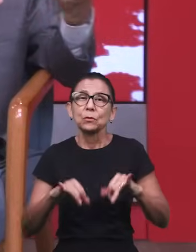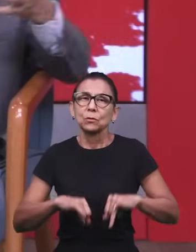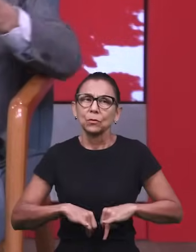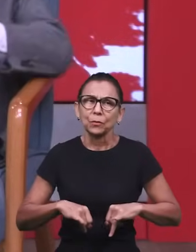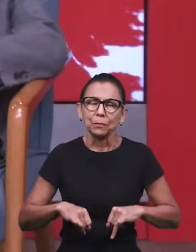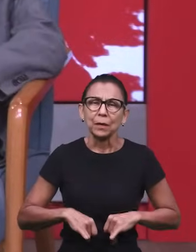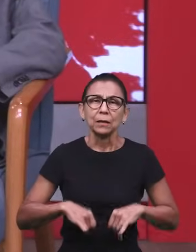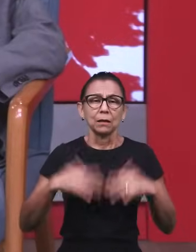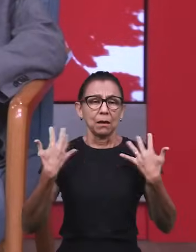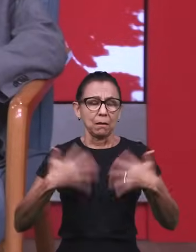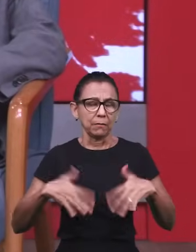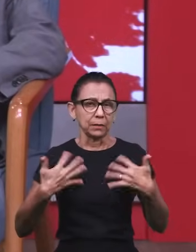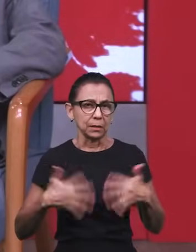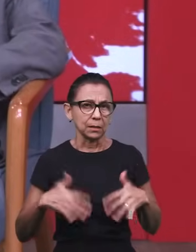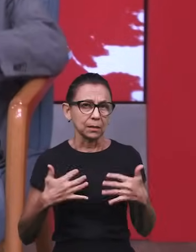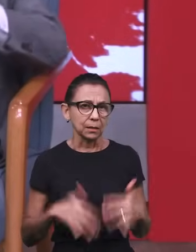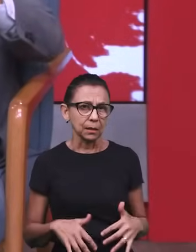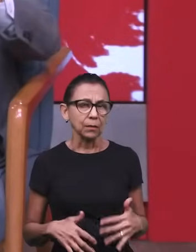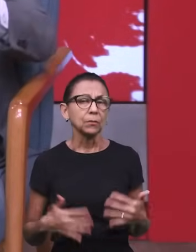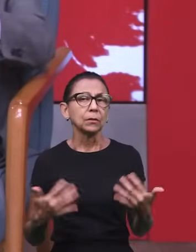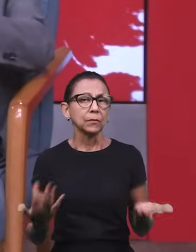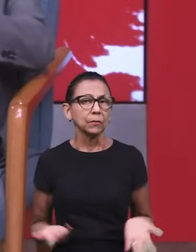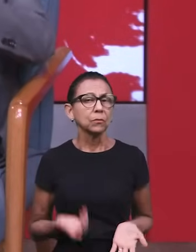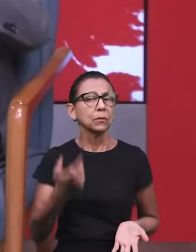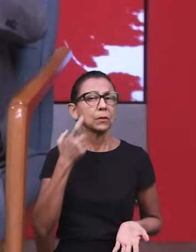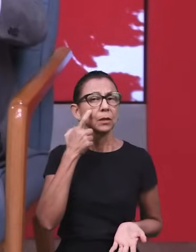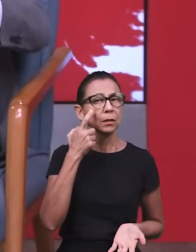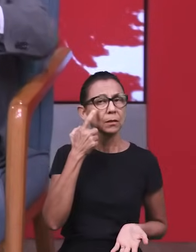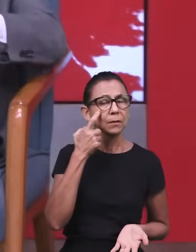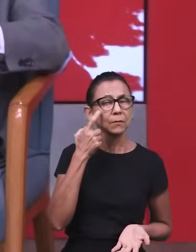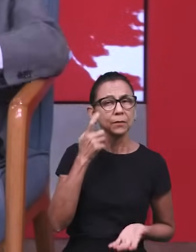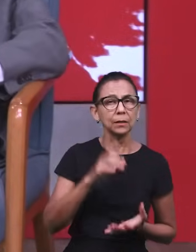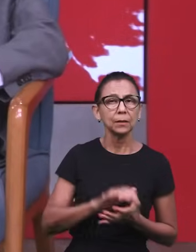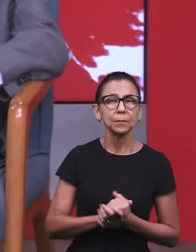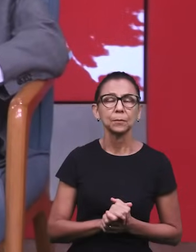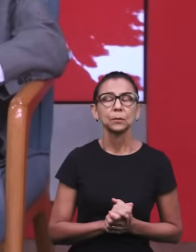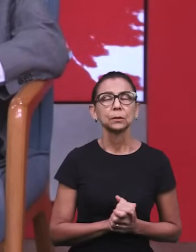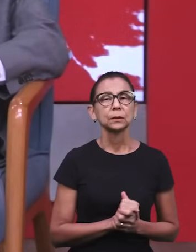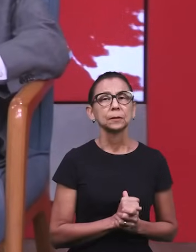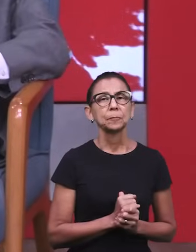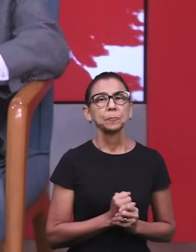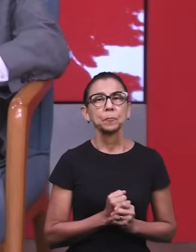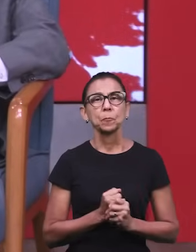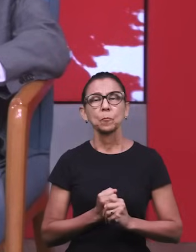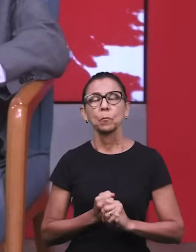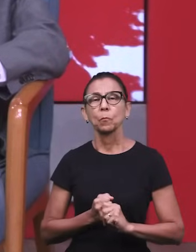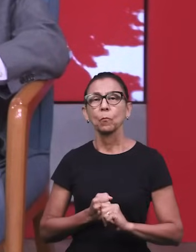mundo o princípio de Dores como está como está dentro da carta a última igreja que a igreja